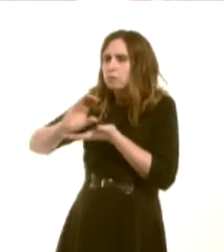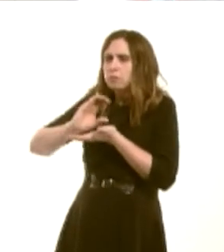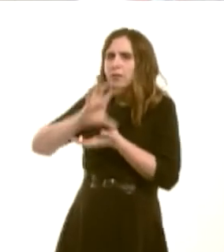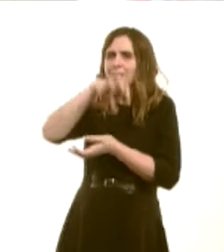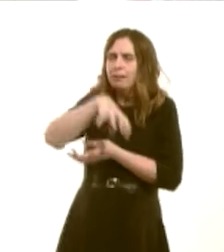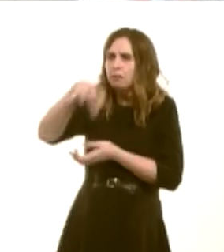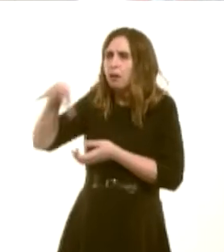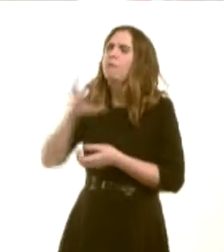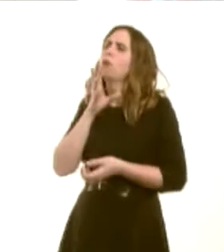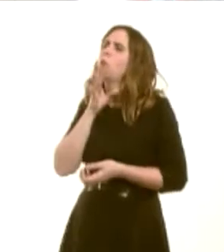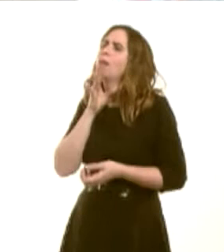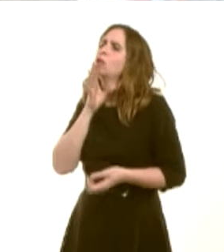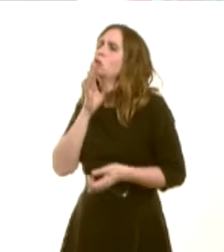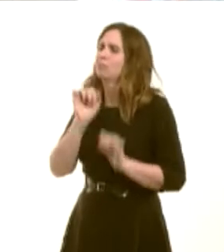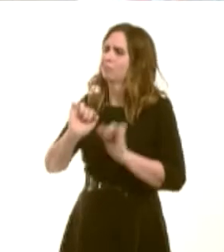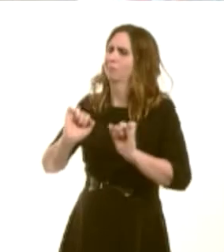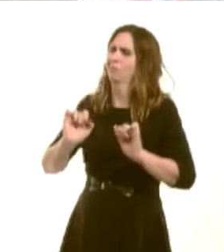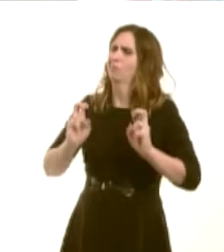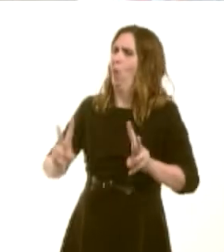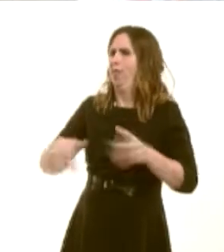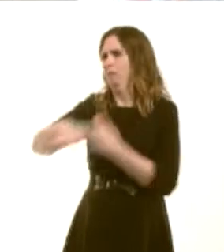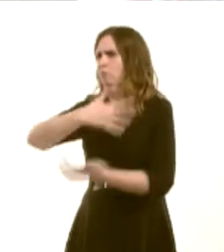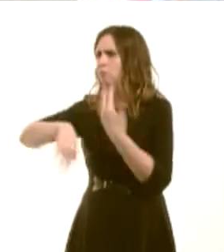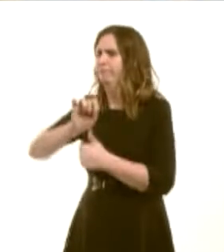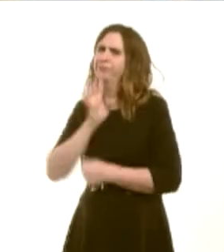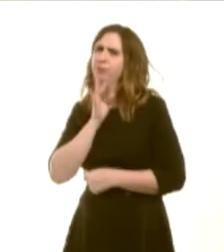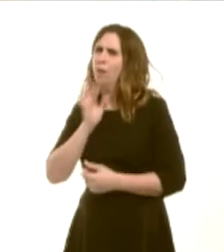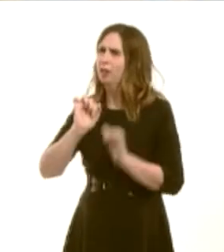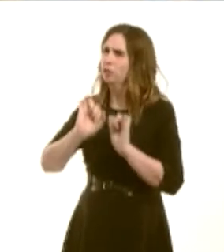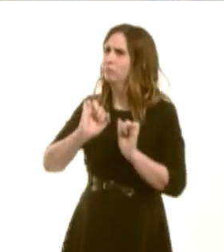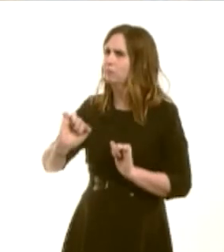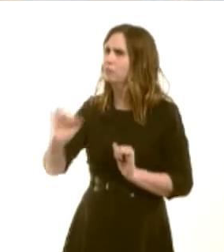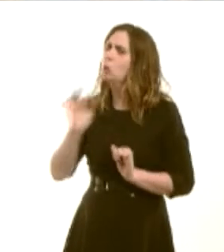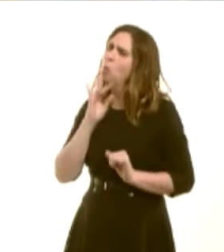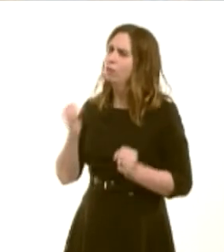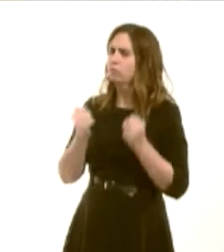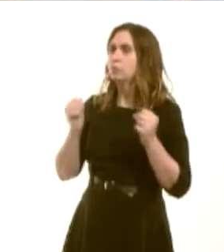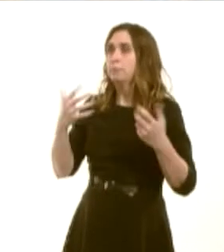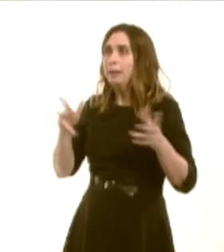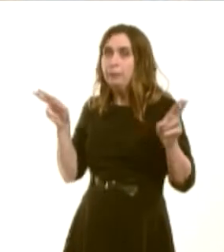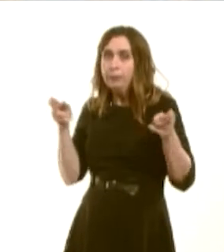rhaglen Bwrw Mlaen, a hefyd, wrth gwrs, drwy sicrhau bod yna arian cyllido ar gael i ganolfannau